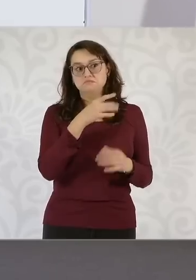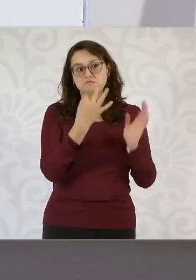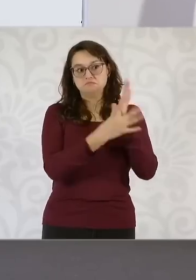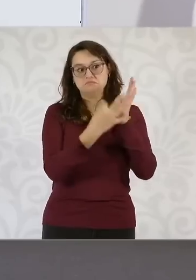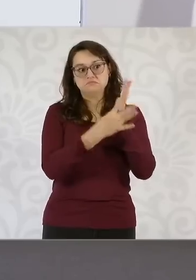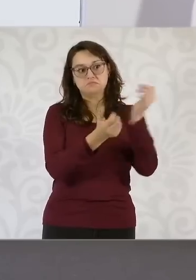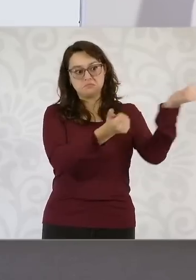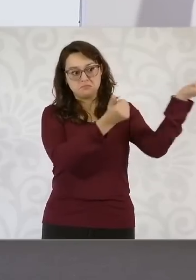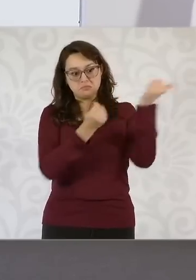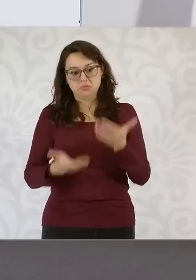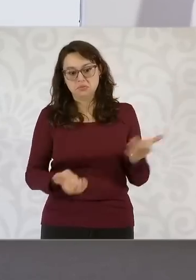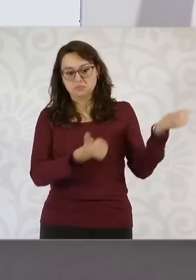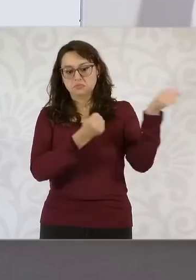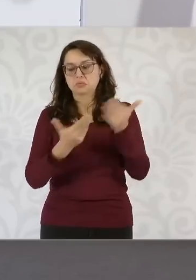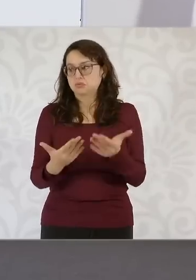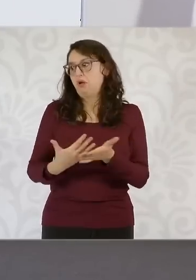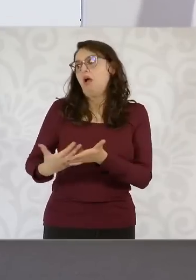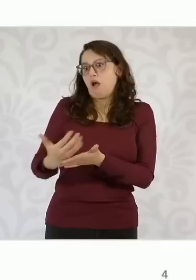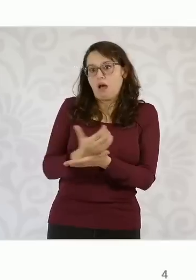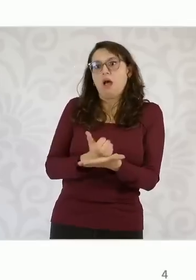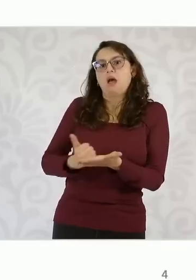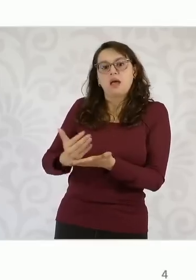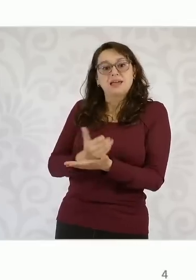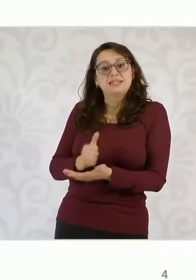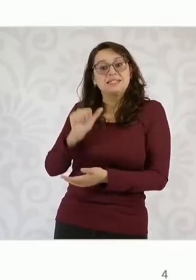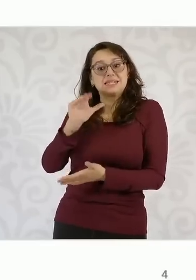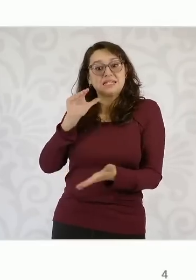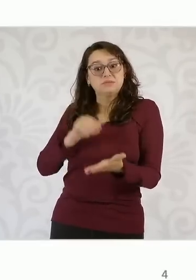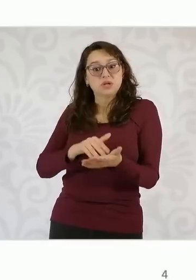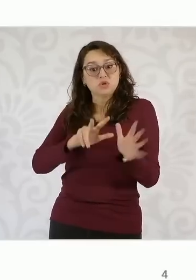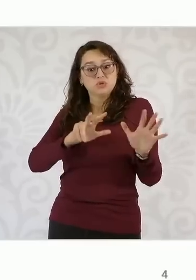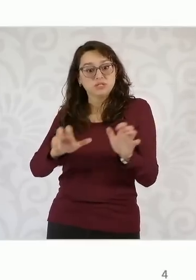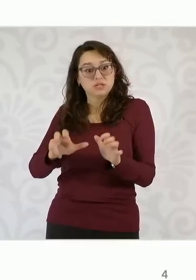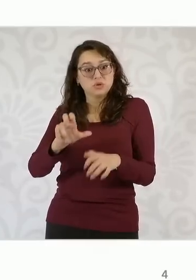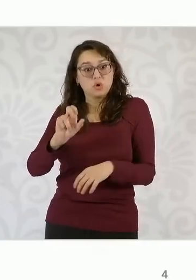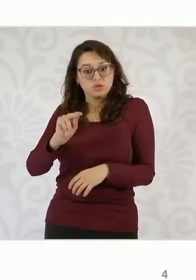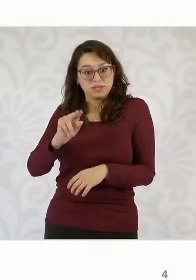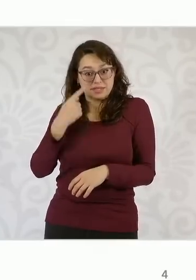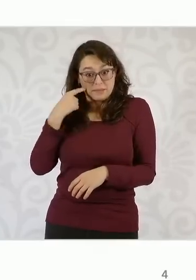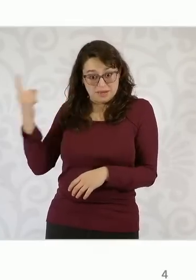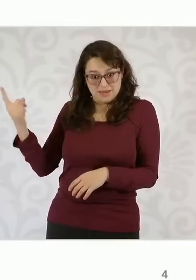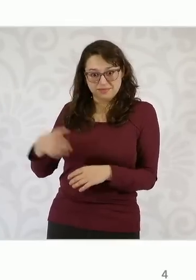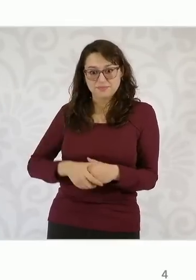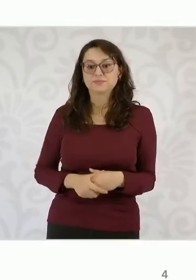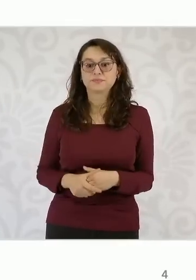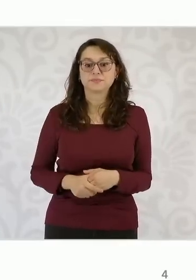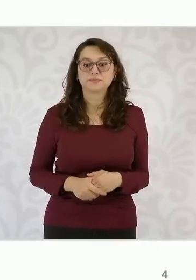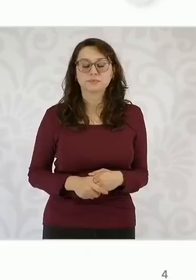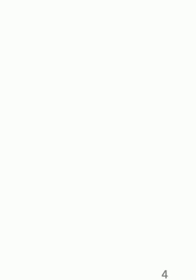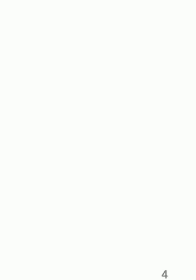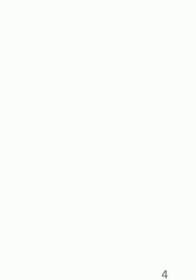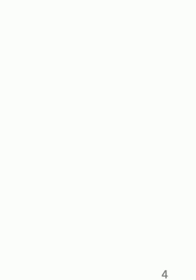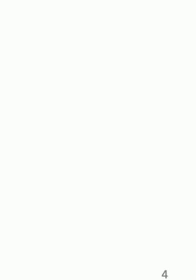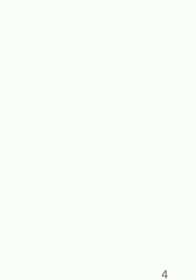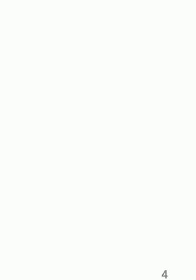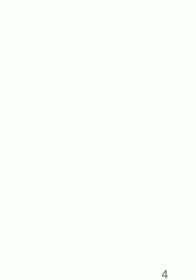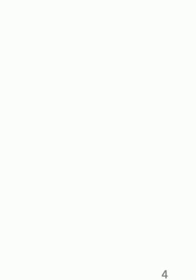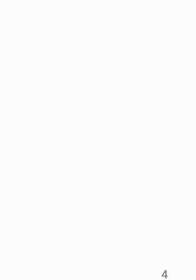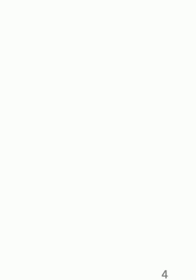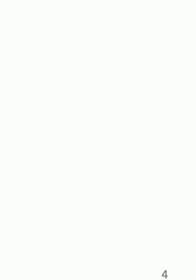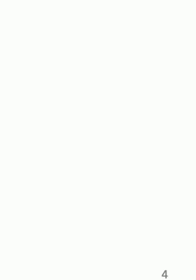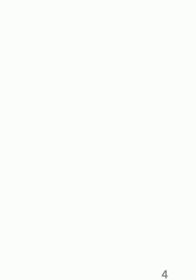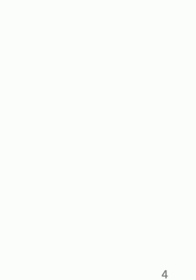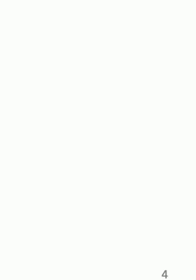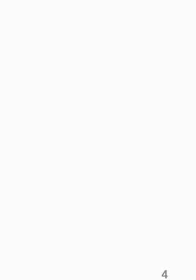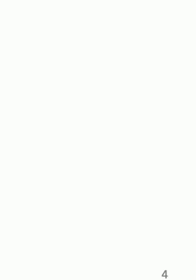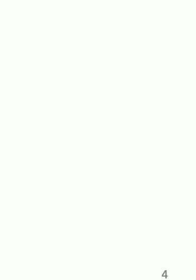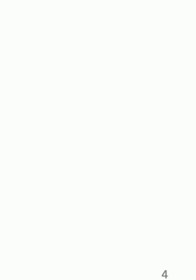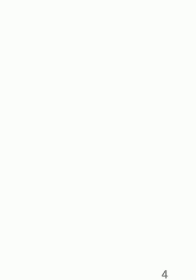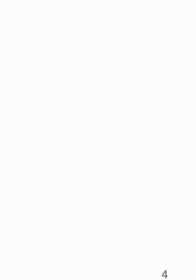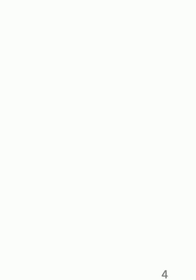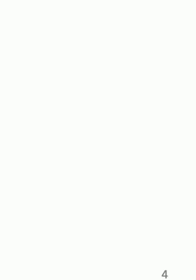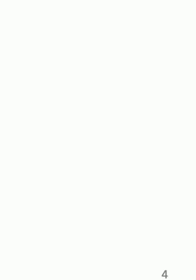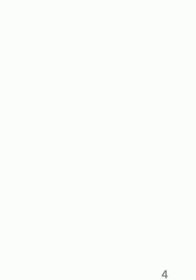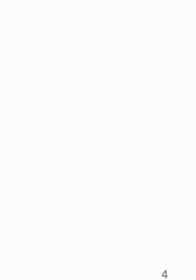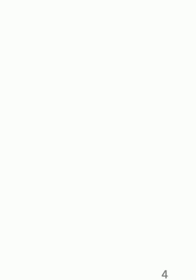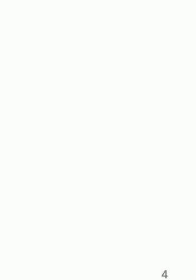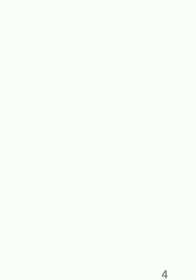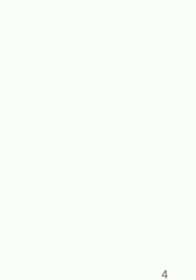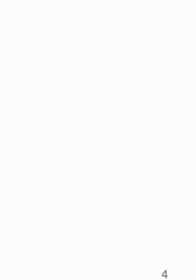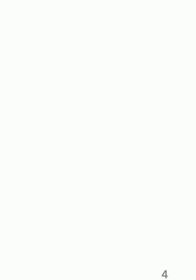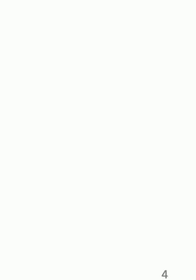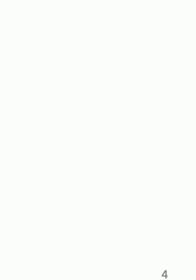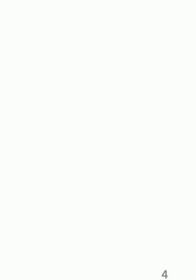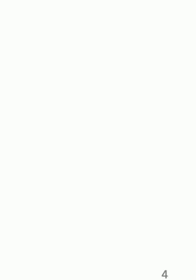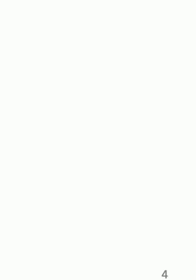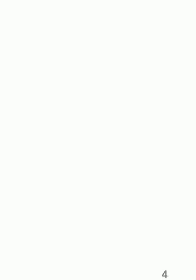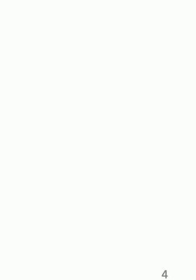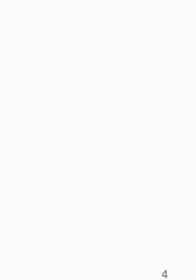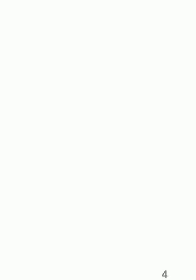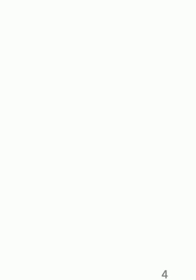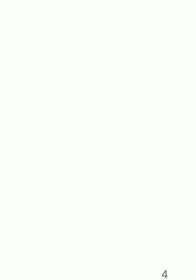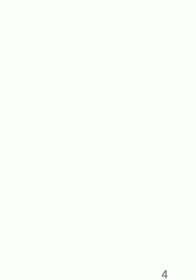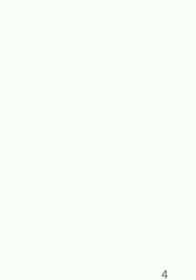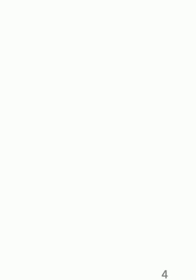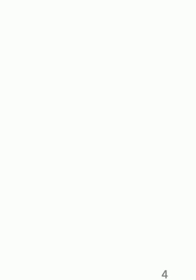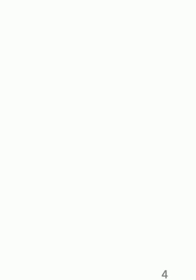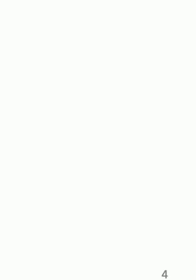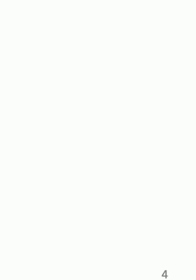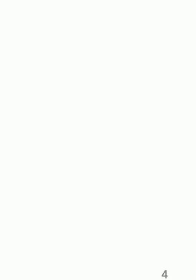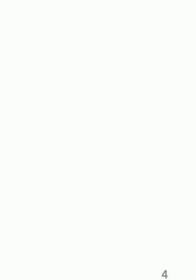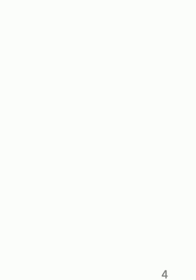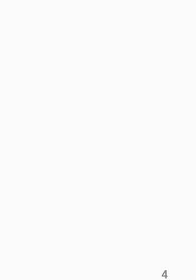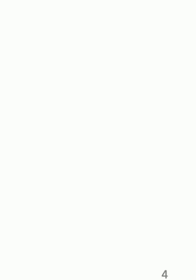6897 millones de dólares más de lo que nosotros exportamos por lo tanto su balanza Es favorable